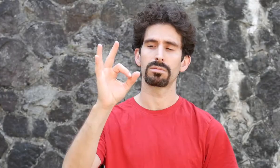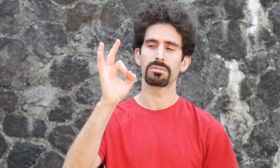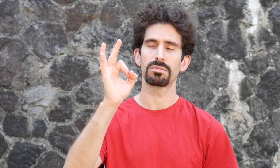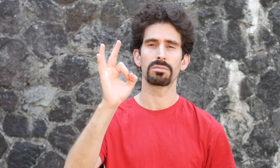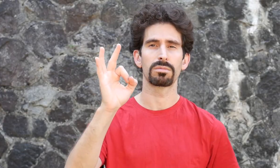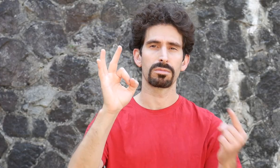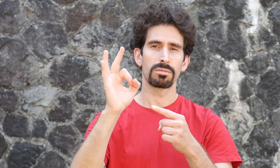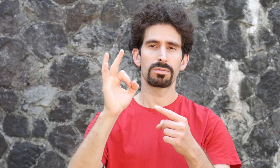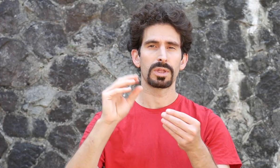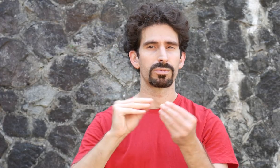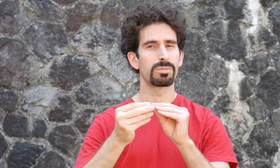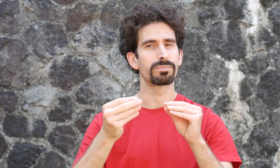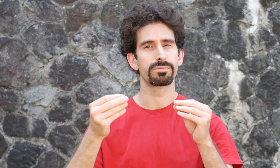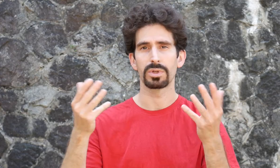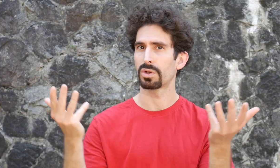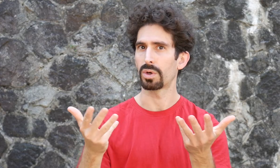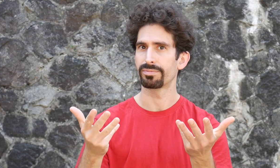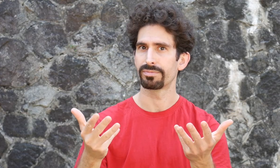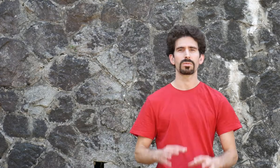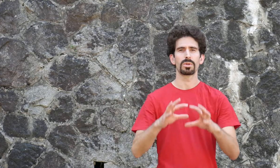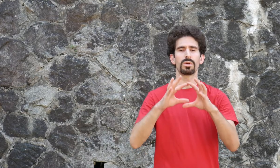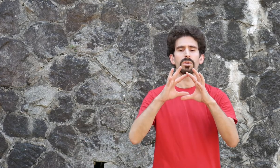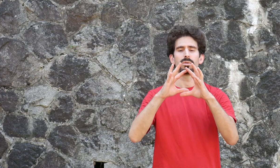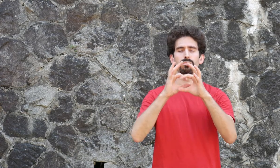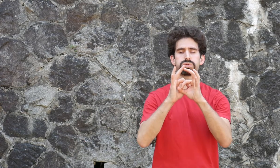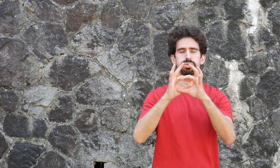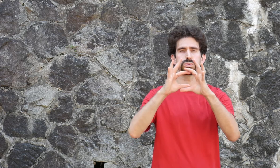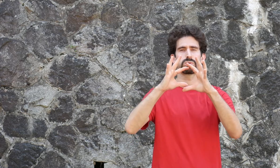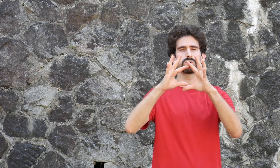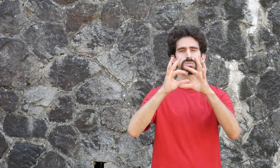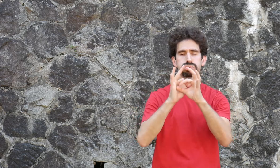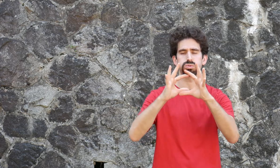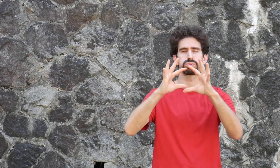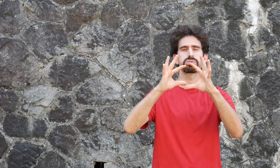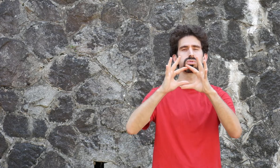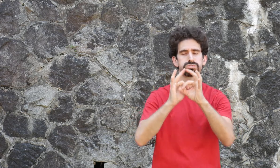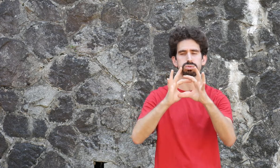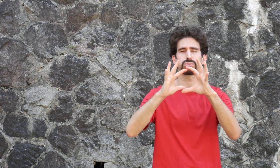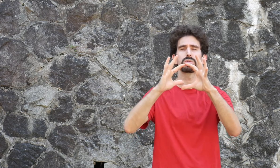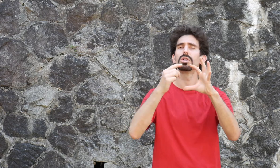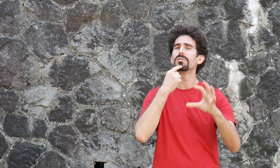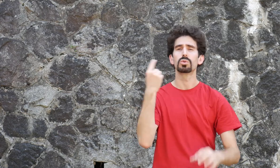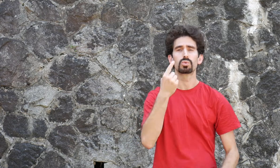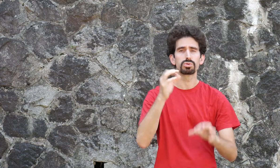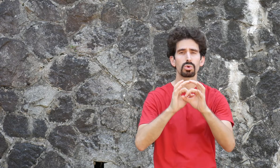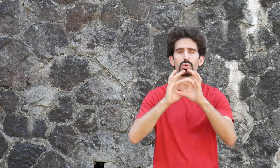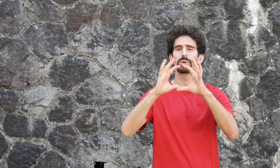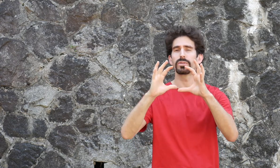Quels sont les problèmes liés à l'anus ? Comme l'anus est toujours ouvert,